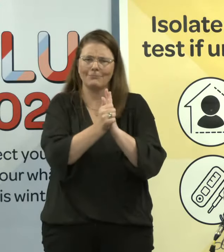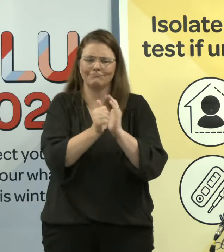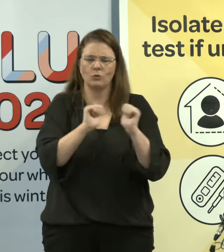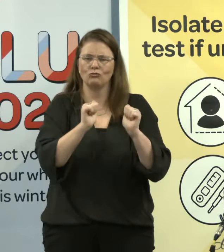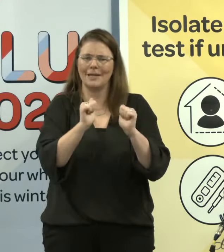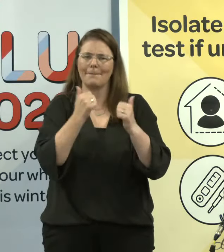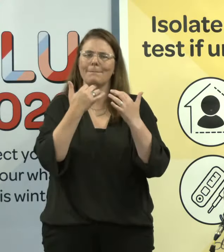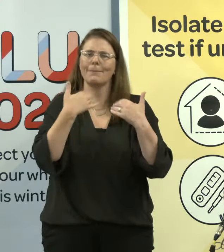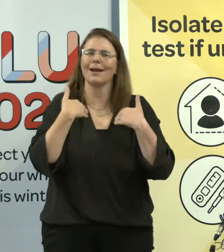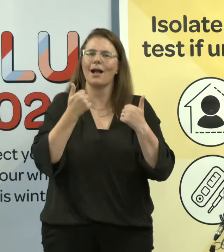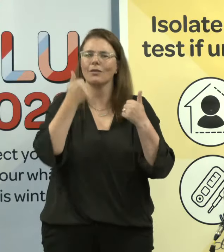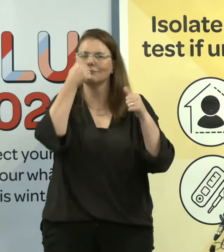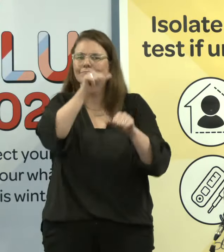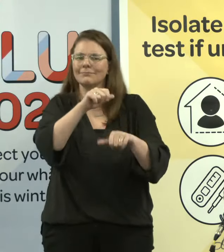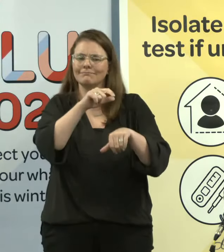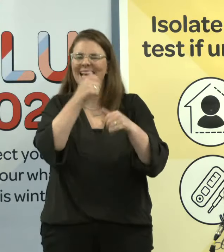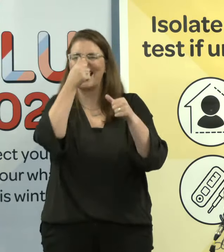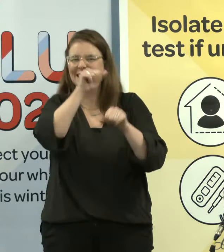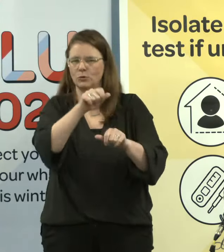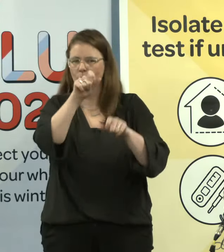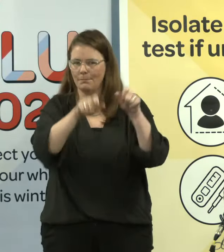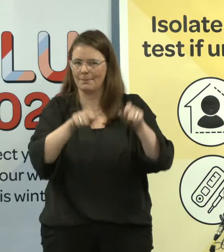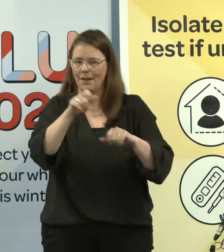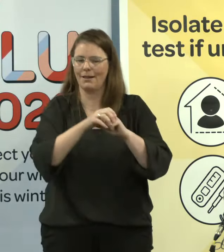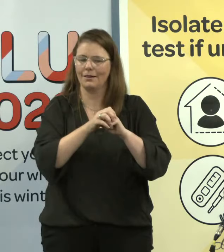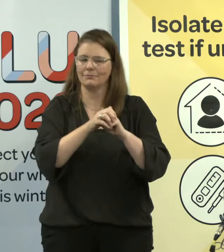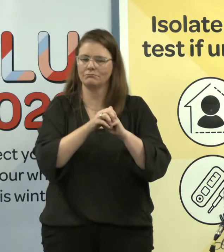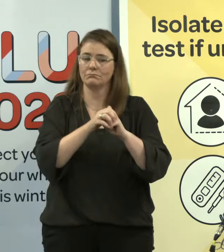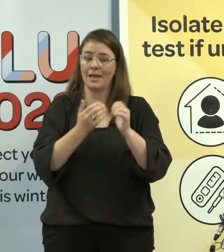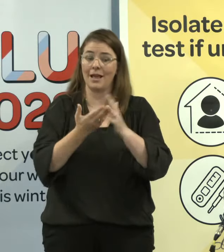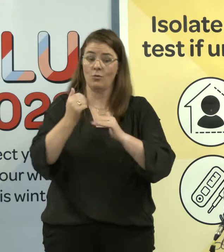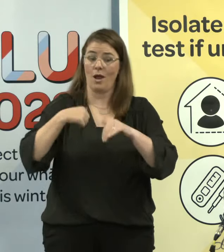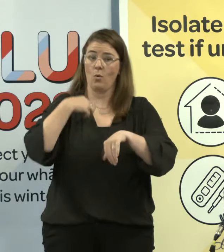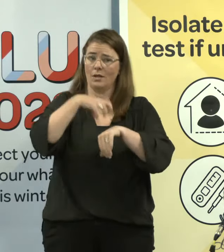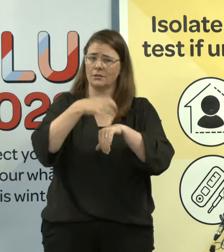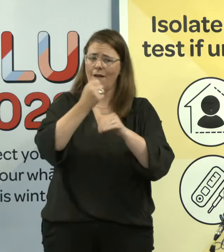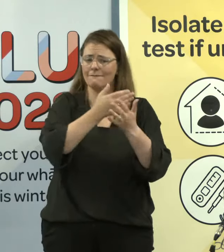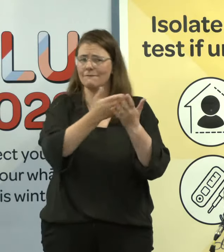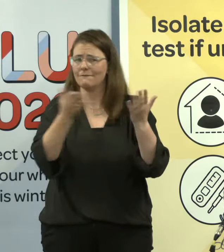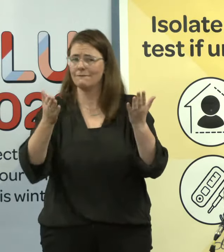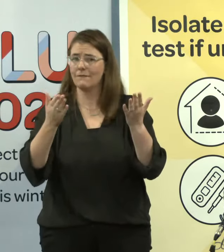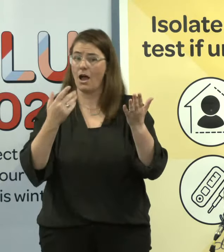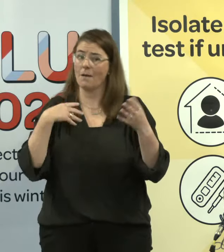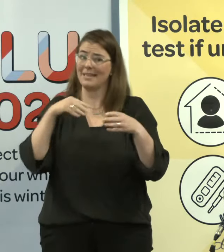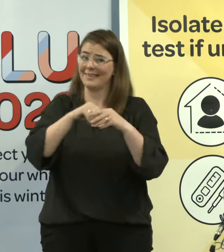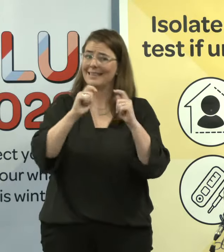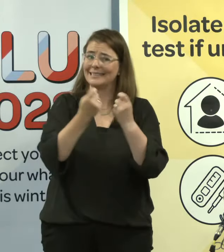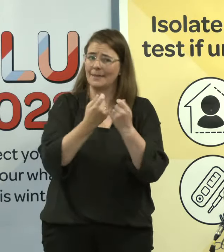ana a Dr Kua tohua te whakakapinga o McElnay, a he pai